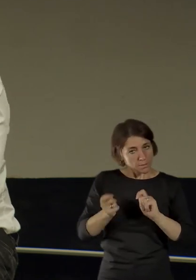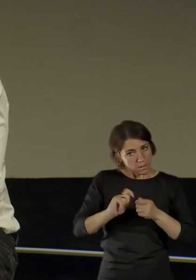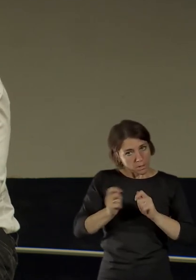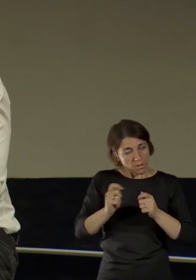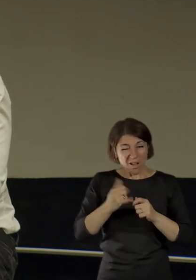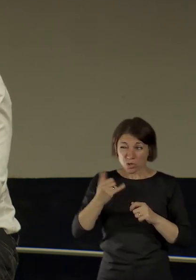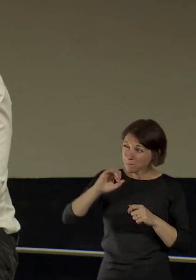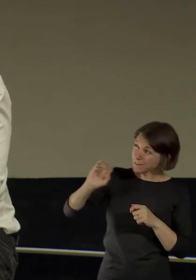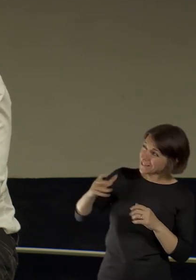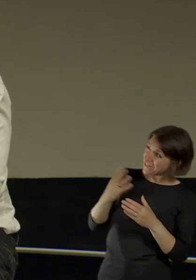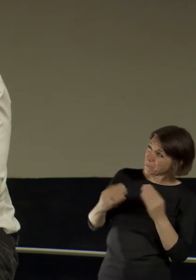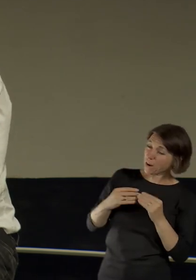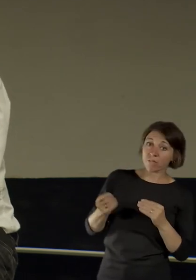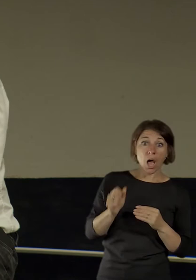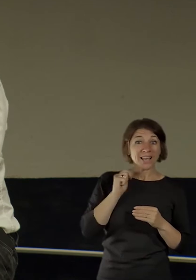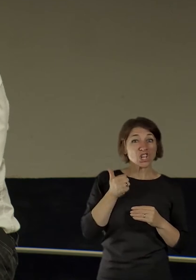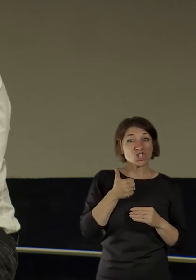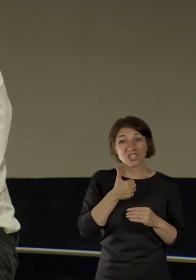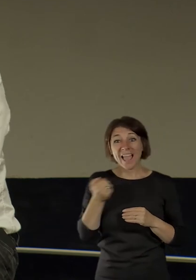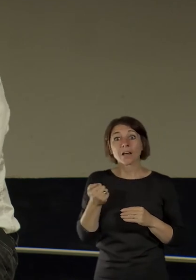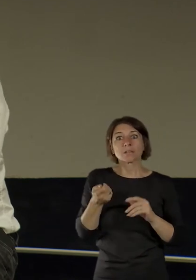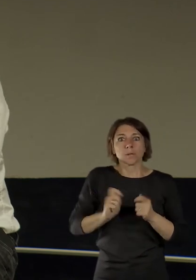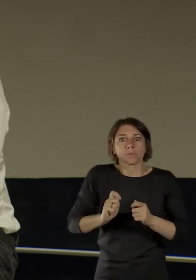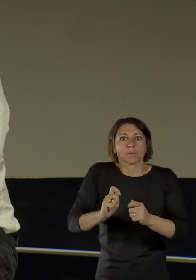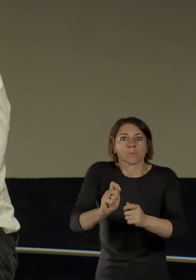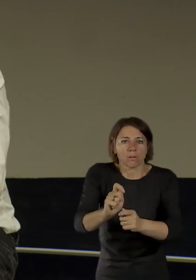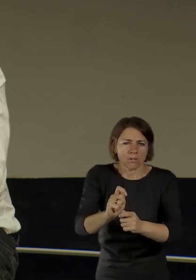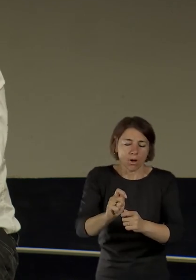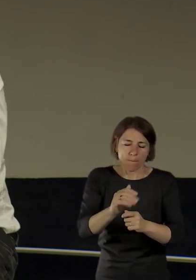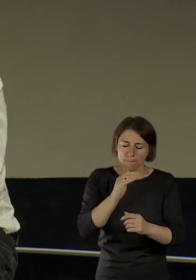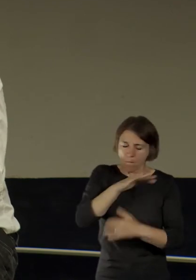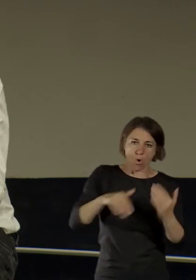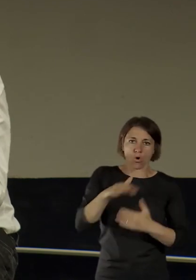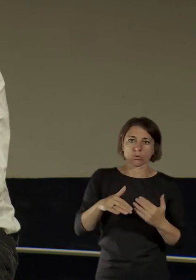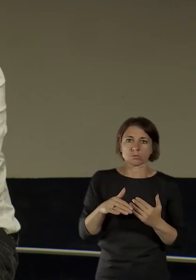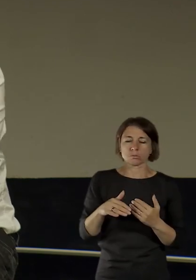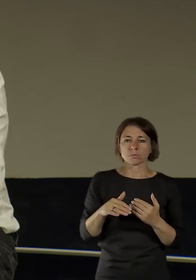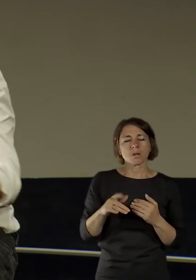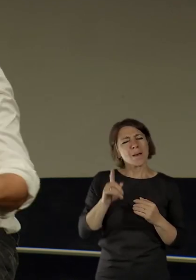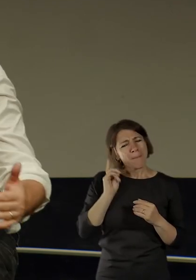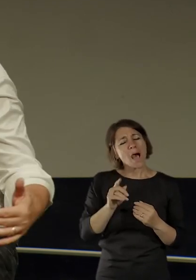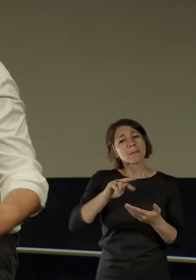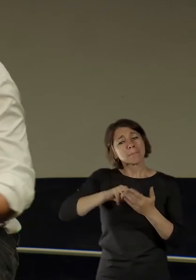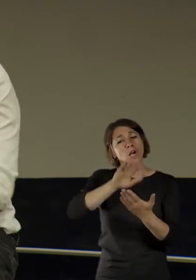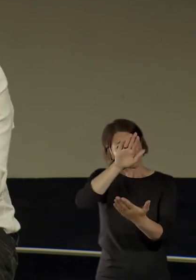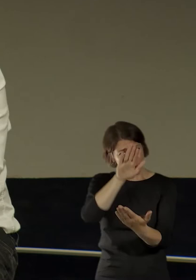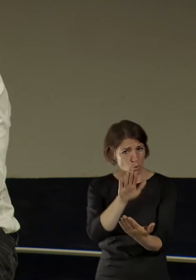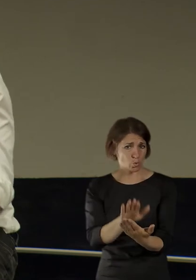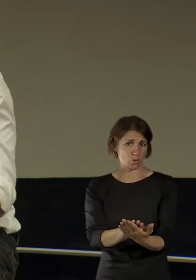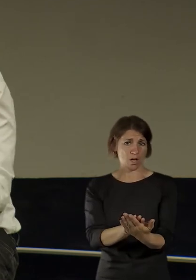že je jedna změna každý den. A že těch změn by mělo být míň. A že by nějakou dobu měl ten plán vydržet